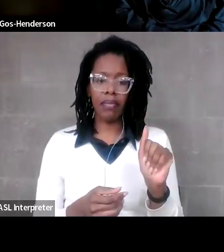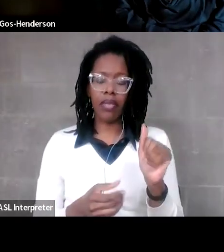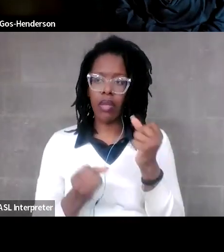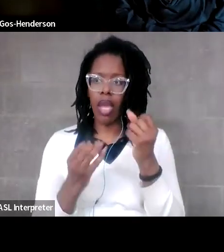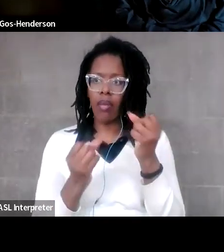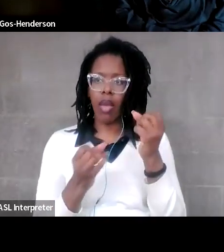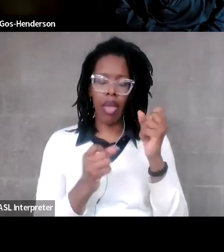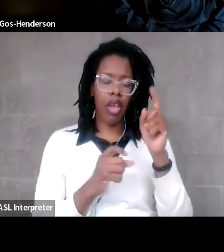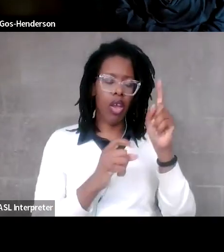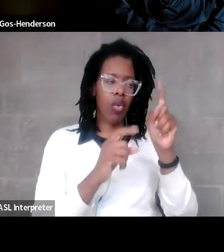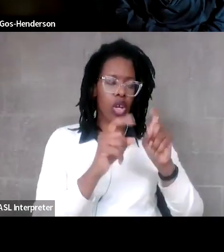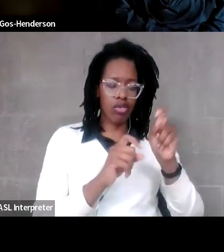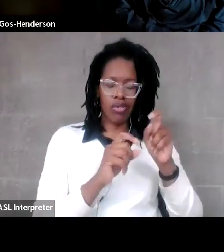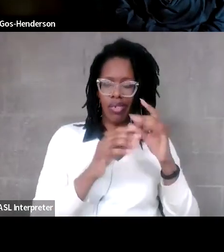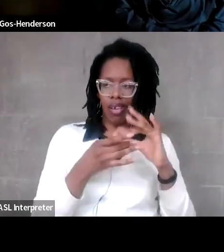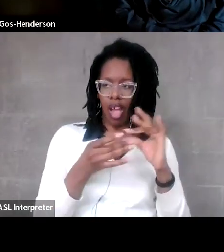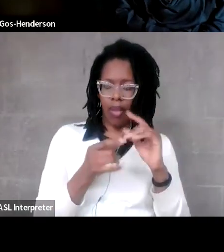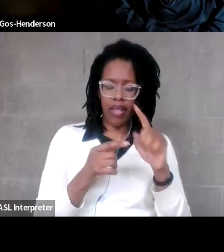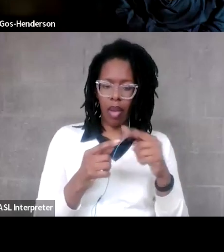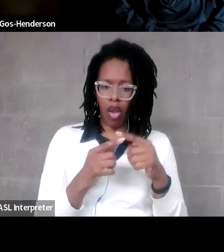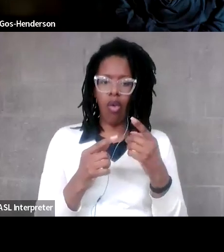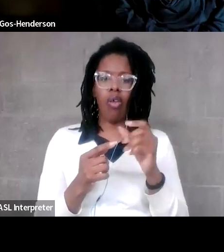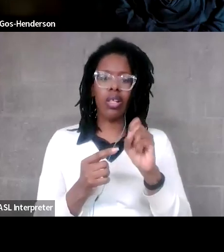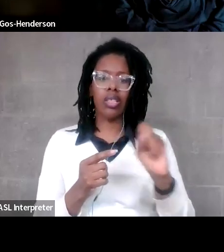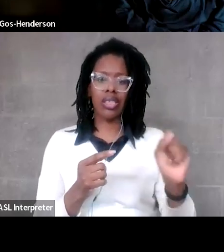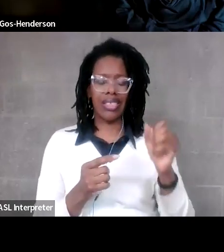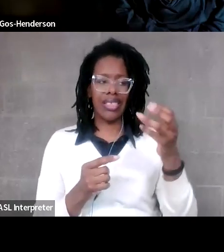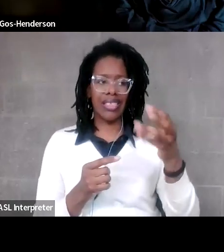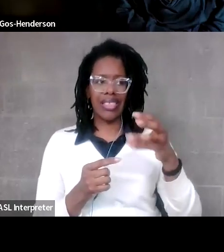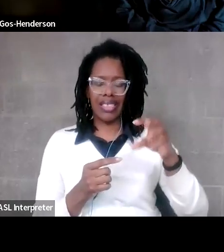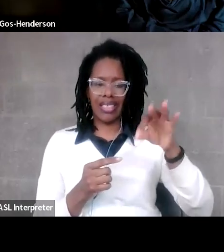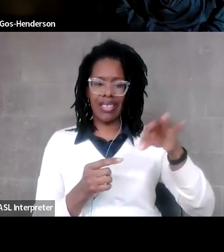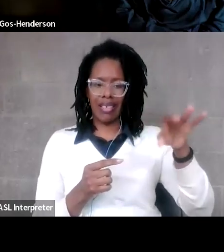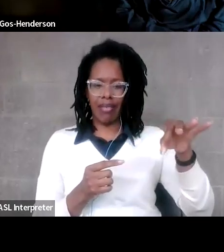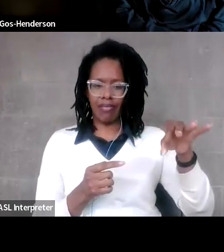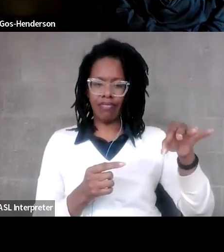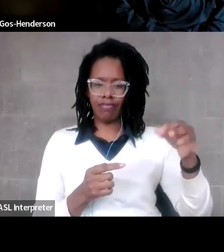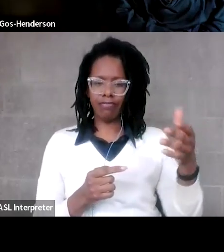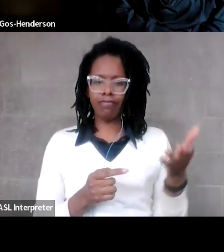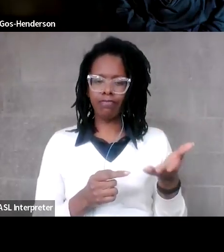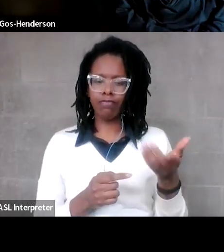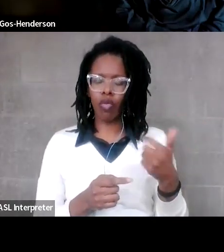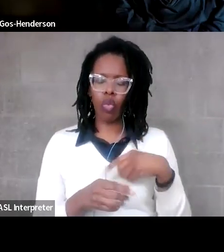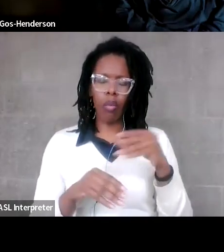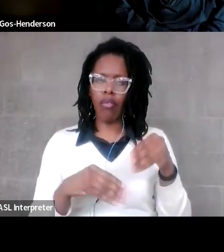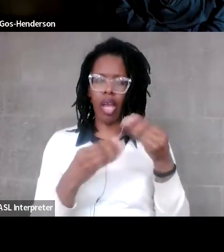y comentarios y preocupaciones sobre el SSA 1699, donde proporcionamos muy buena información.